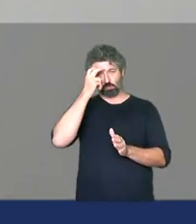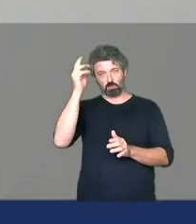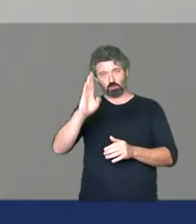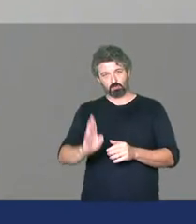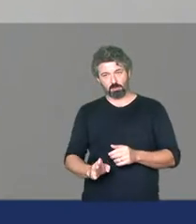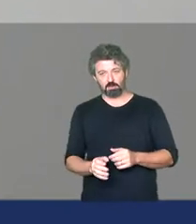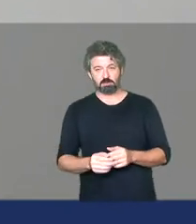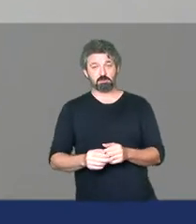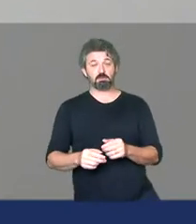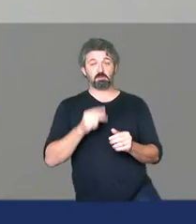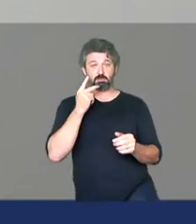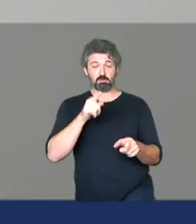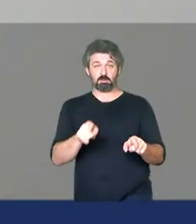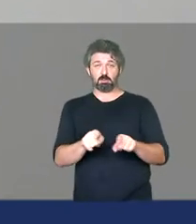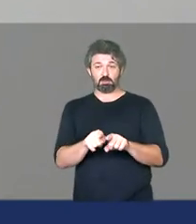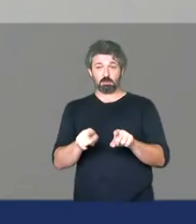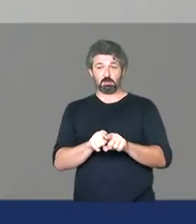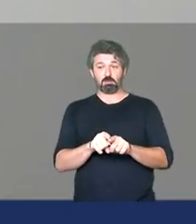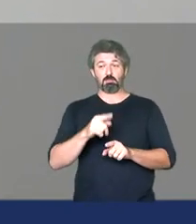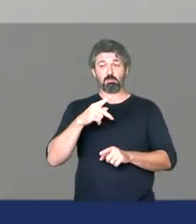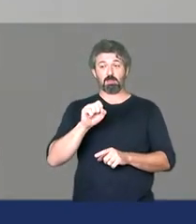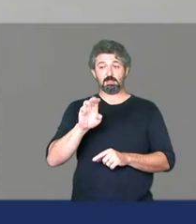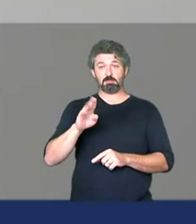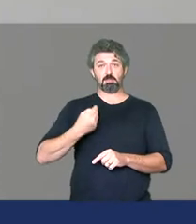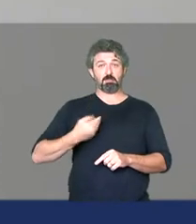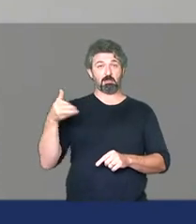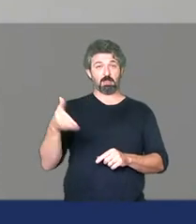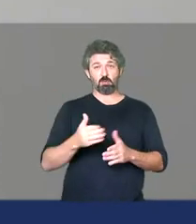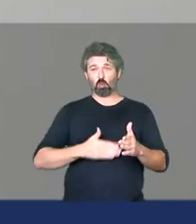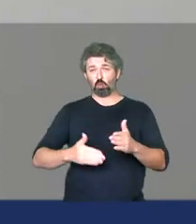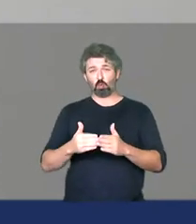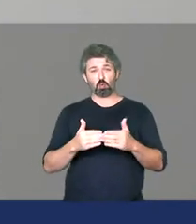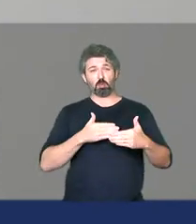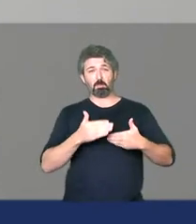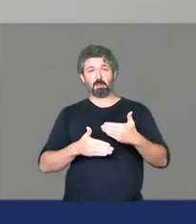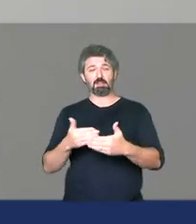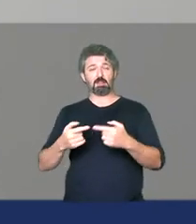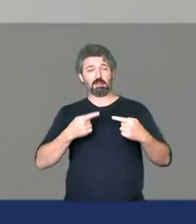FOMENTO E DE FINANCIAMENTO DA CULTURA BRASILEIRA. QUERO DESTACAR QUE O PSB PARTICIPOU DE TODO ESSE PROCESSO DE